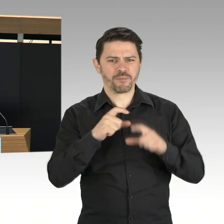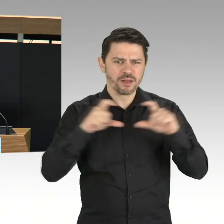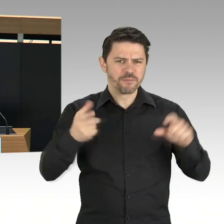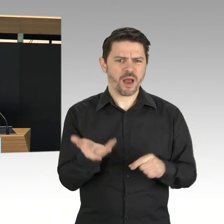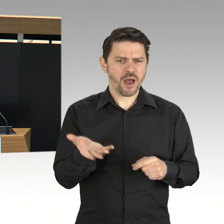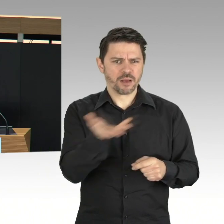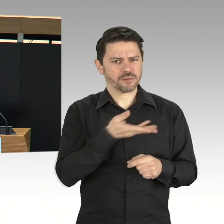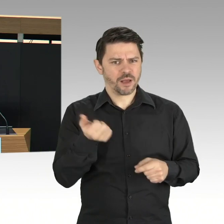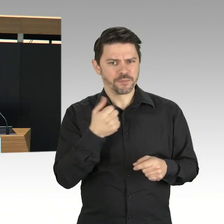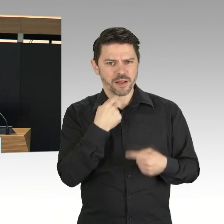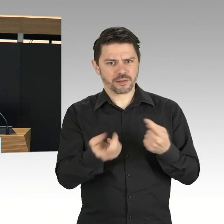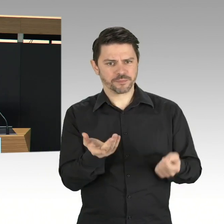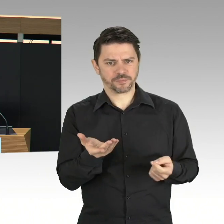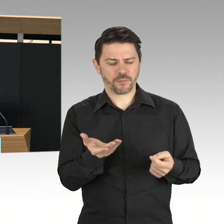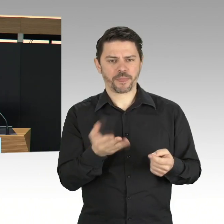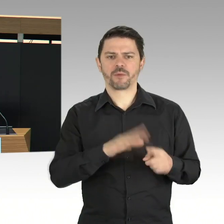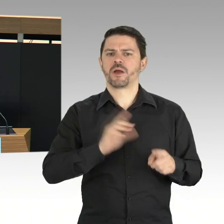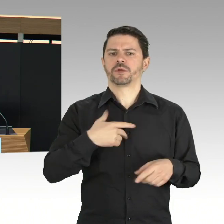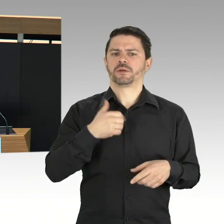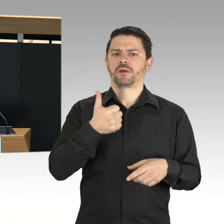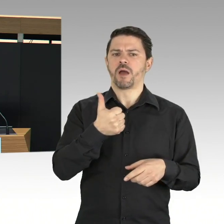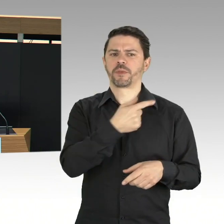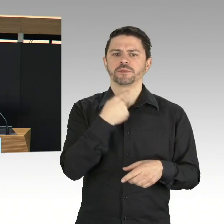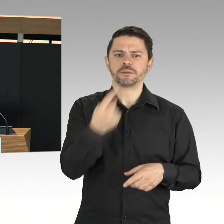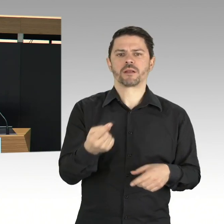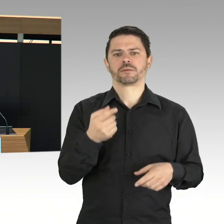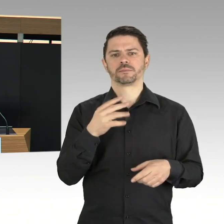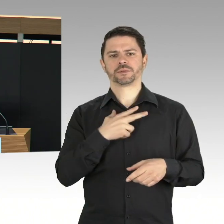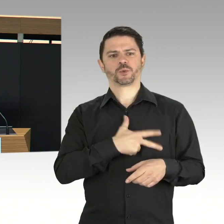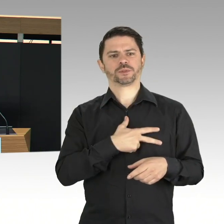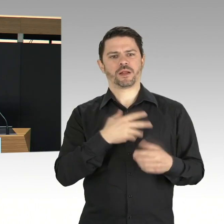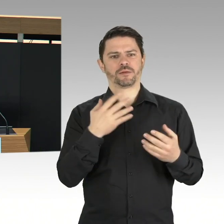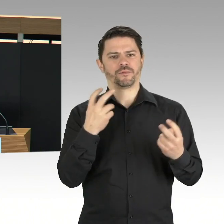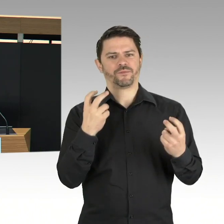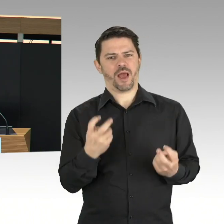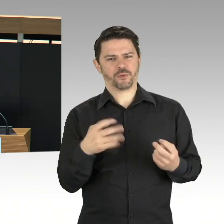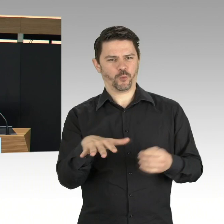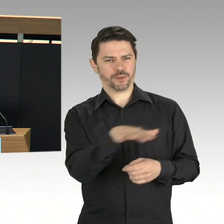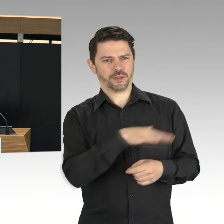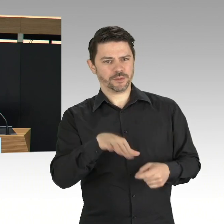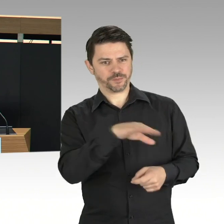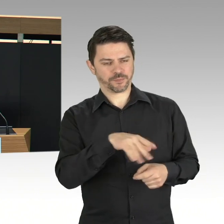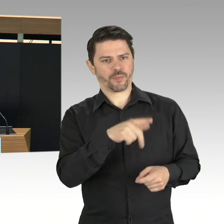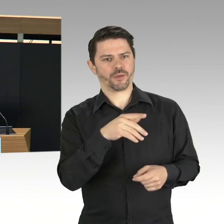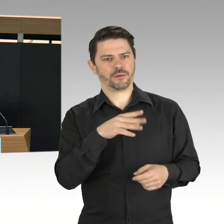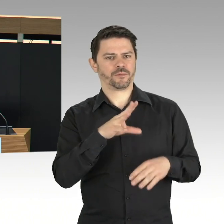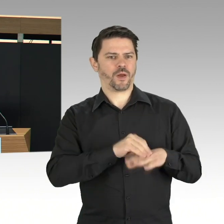Nein, ein verantwortungsvoller Politiker, der erkennt an, dass die Politik hier entschieden für Ihre Stadtgesellschaft kämpfen muss